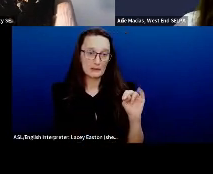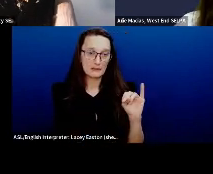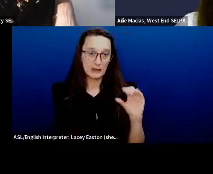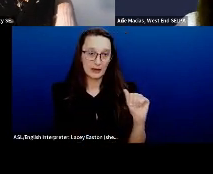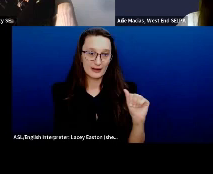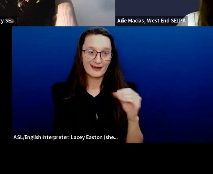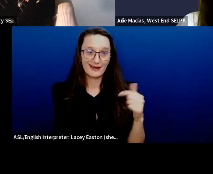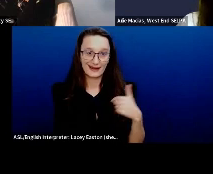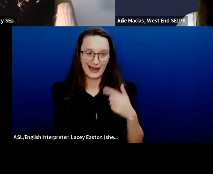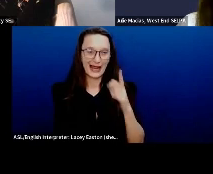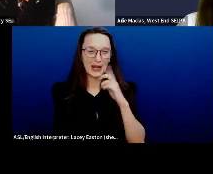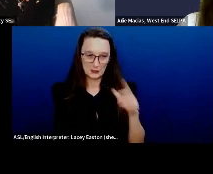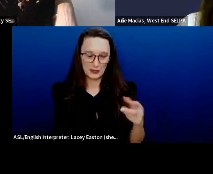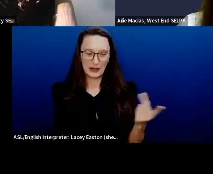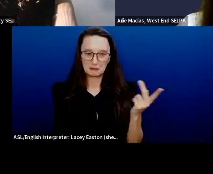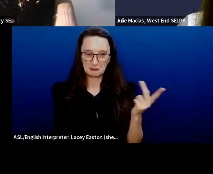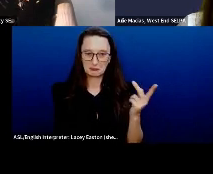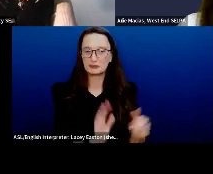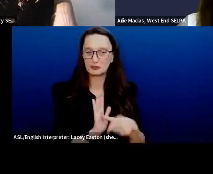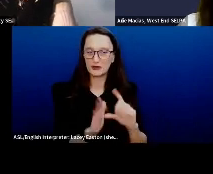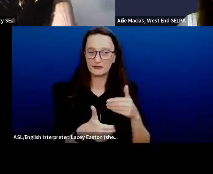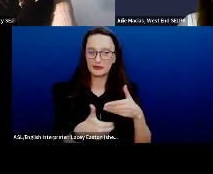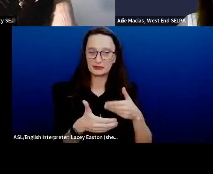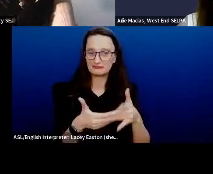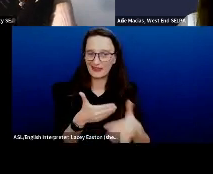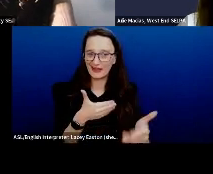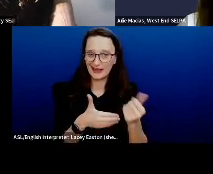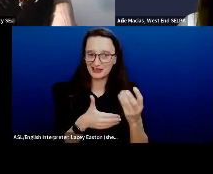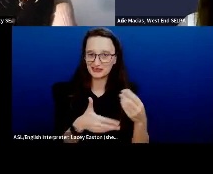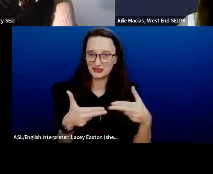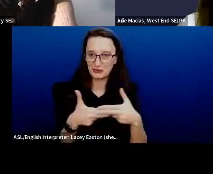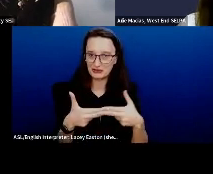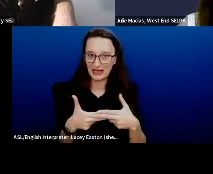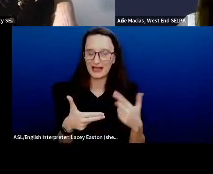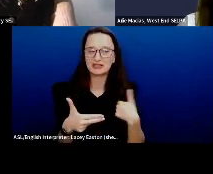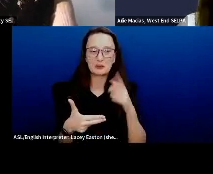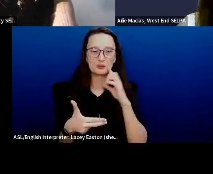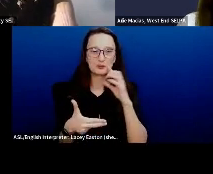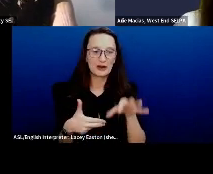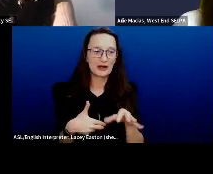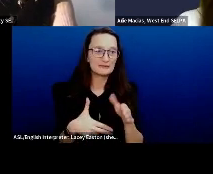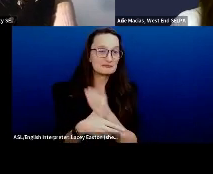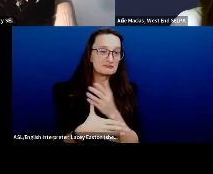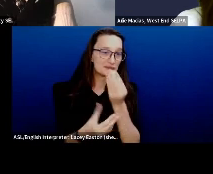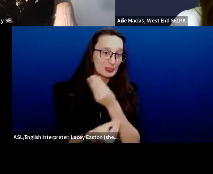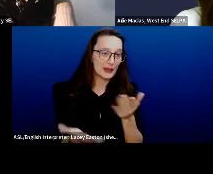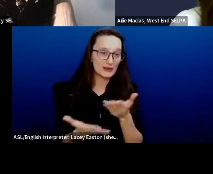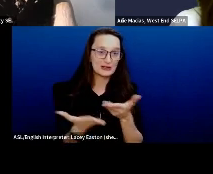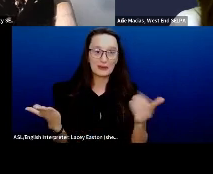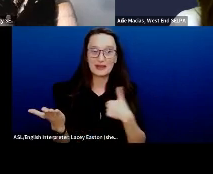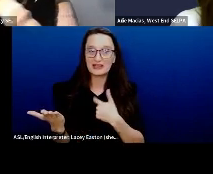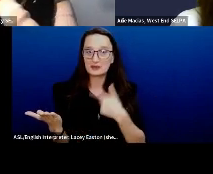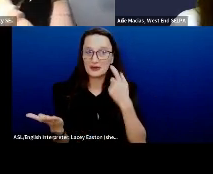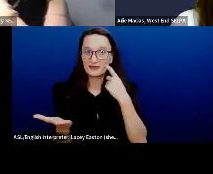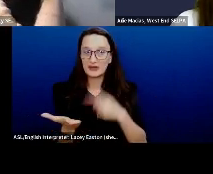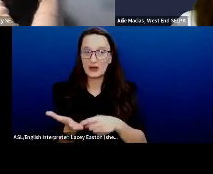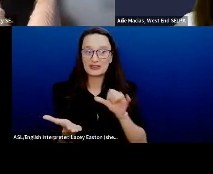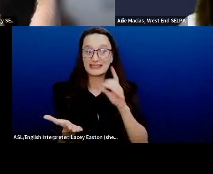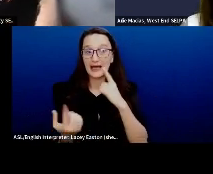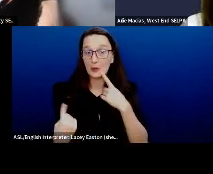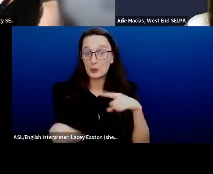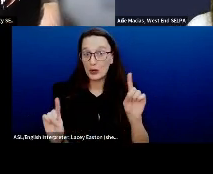compartir un poco de lo que hemos descubierto que funciona o lo que hemos descubierto